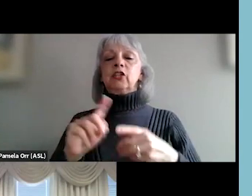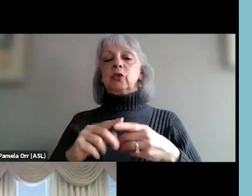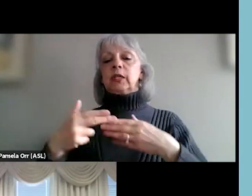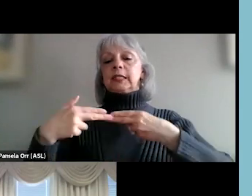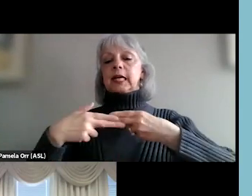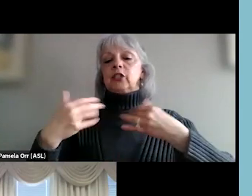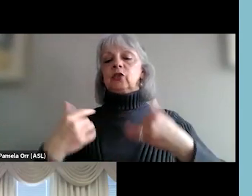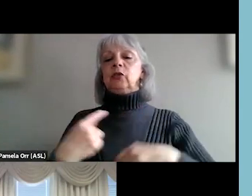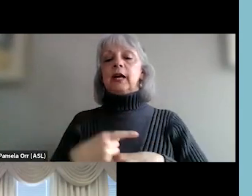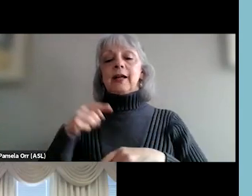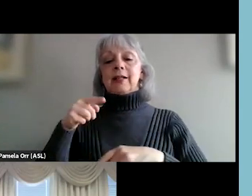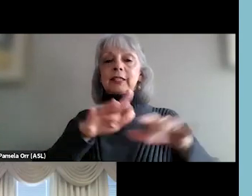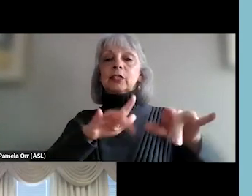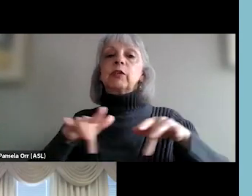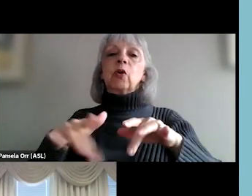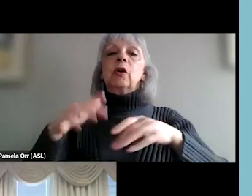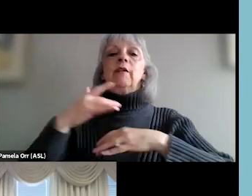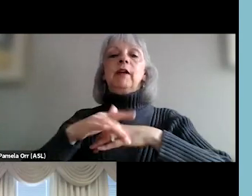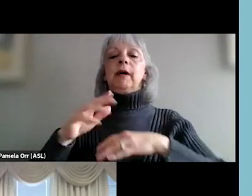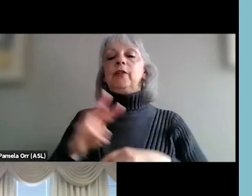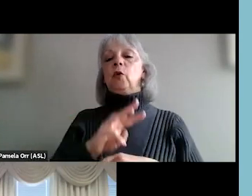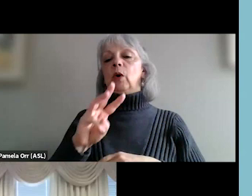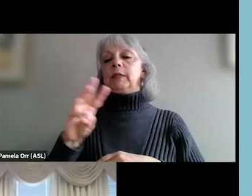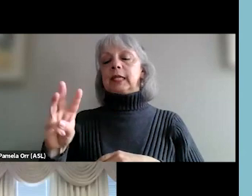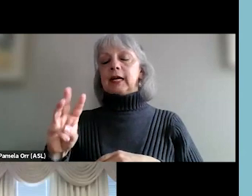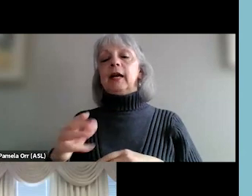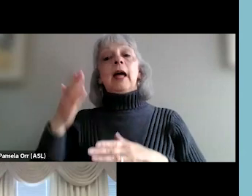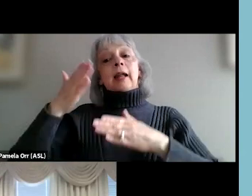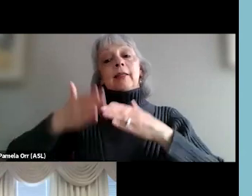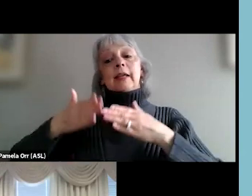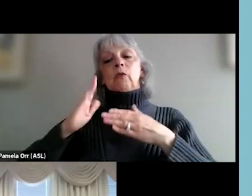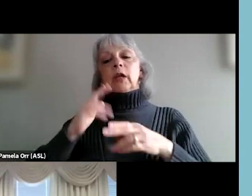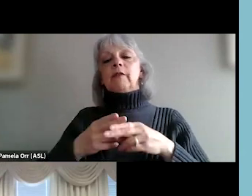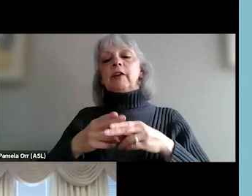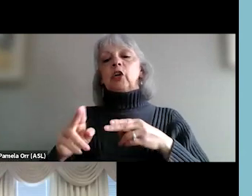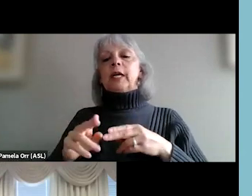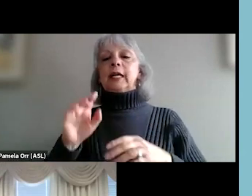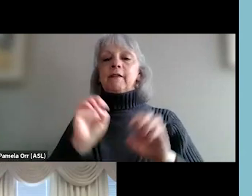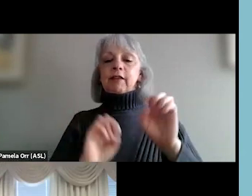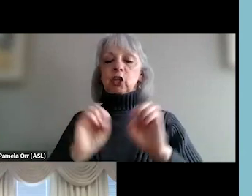y estará disponible en nuestro sitio web. Al final, les haremos una evaluación muy rápida